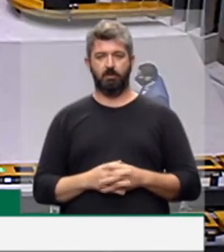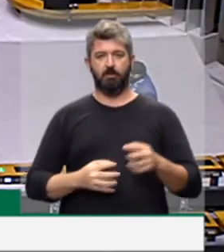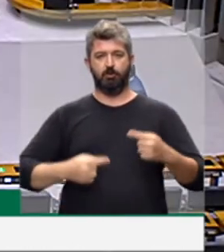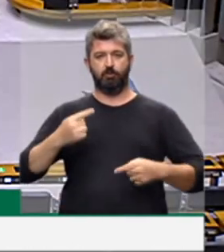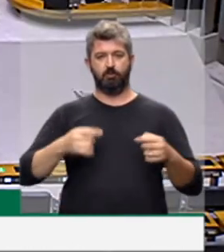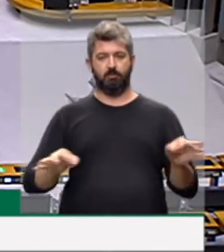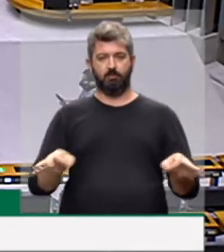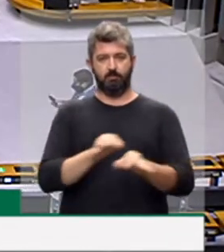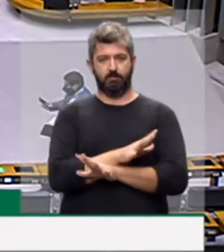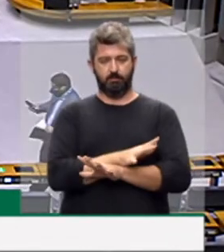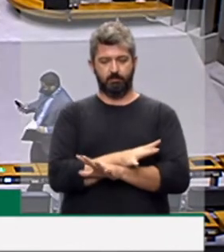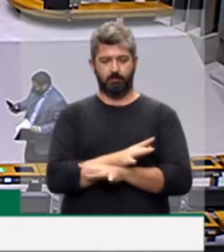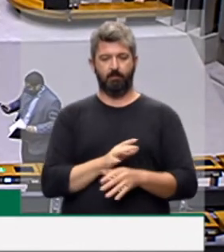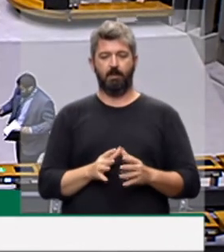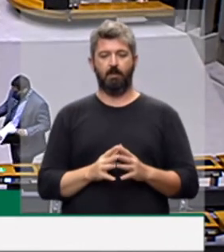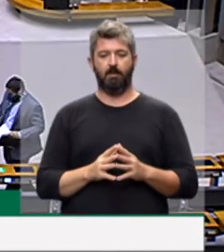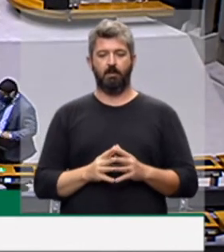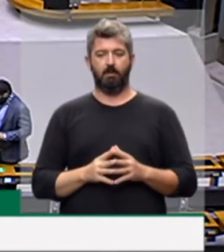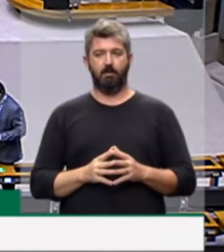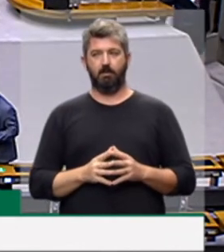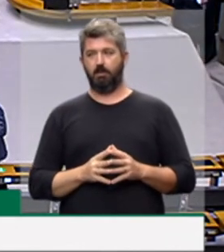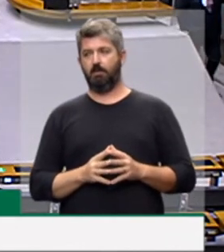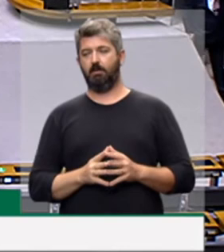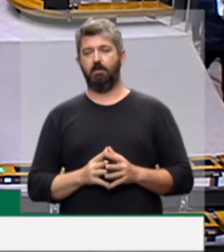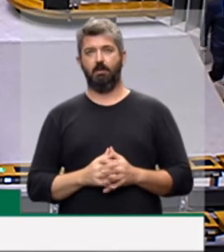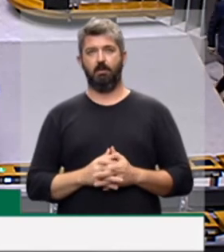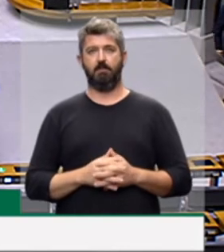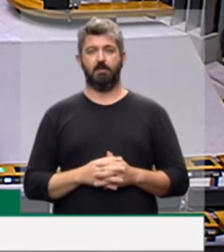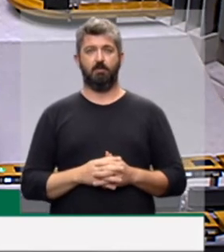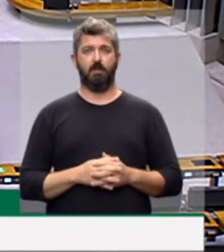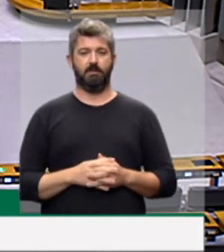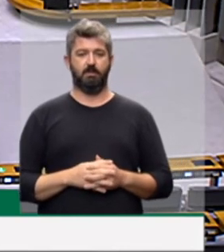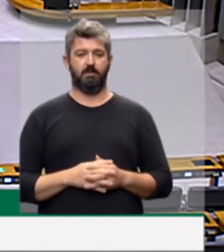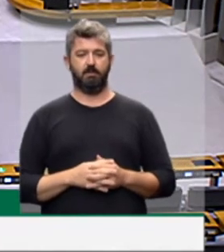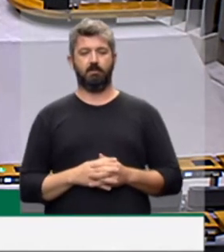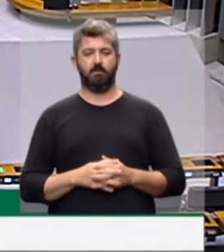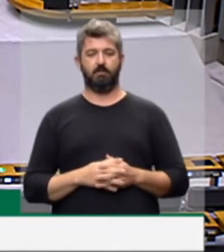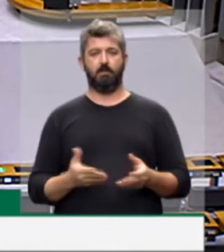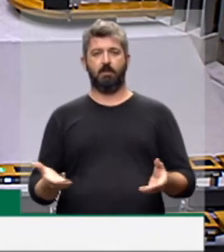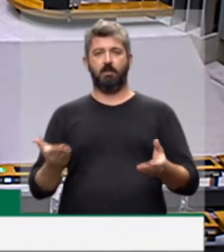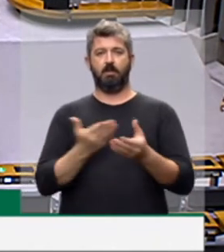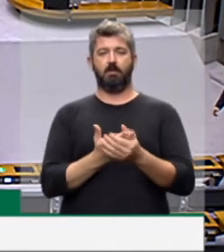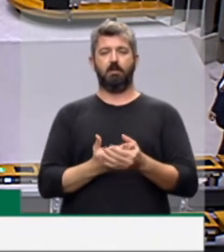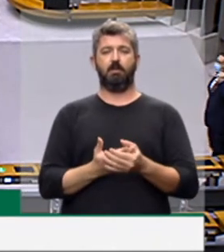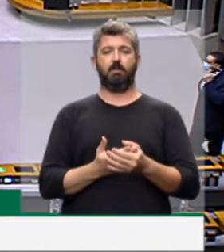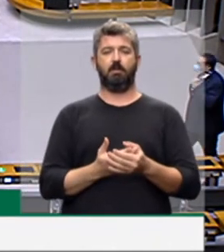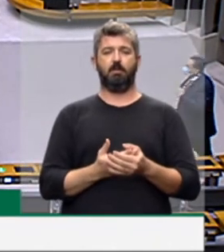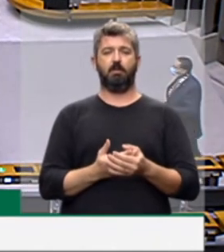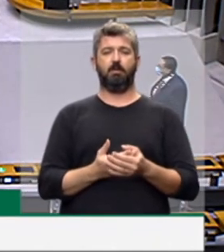NÓS VAMOS BATER NESSA TECLA PORQUE NÓS ENTENDEMOS QUE O BRASIL NÃO PODE PERDER ESSA OPORTUNIDADE. [PRESIDENTE]: AGRADEÇO DEPUTADO, ENCERRADA